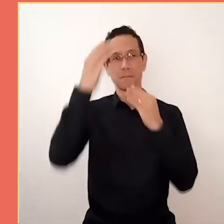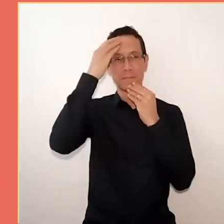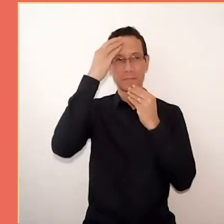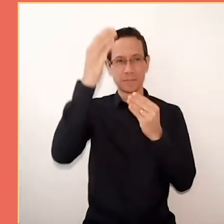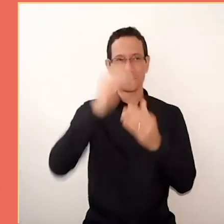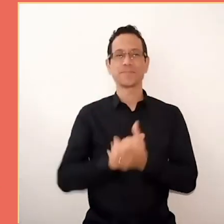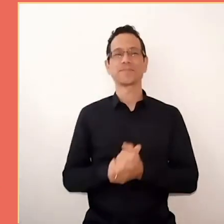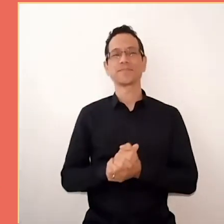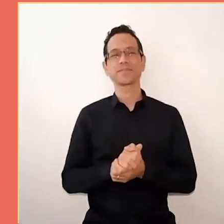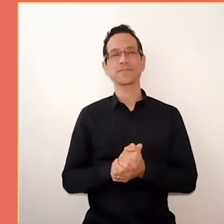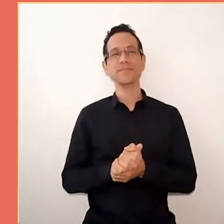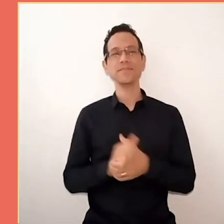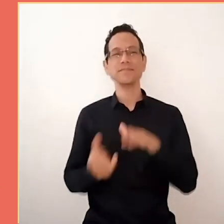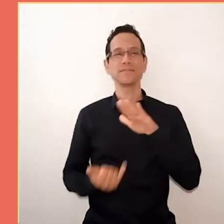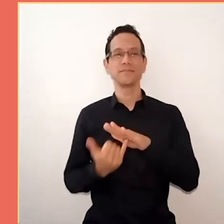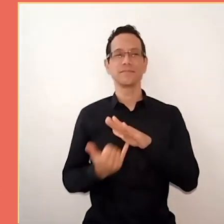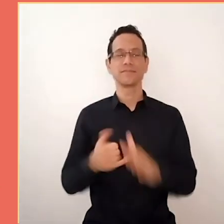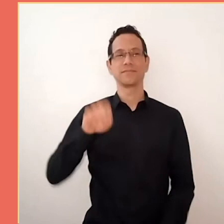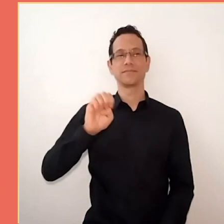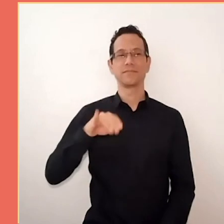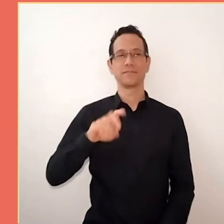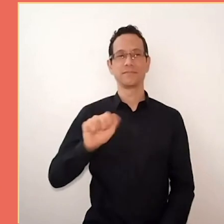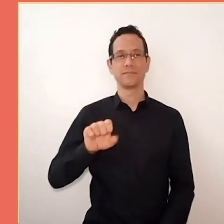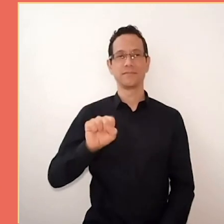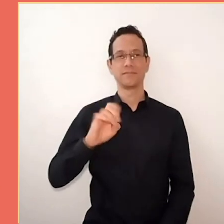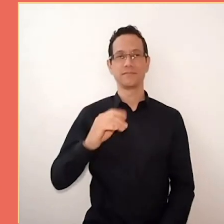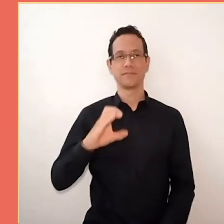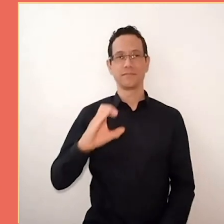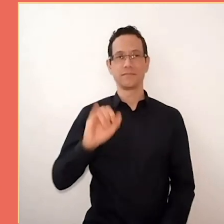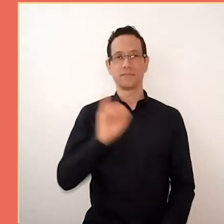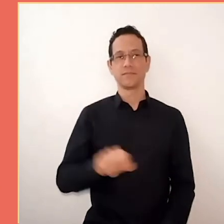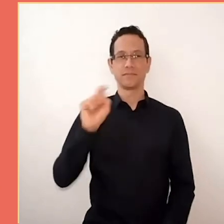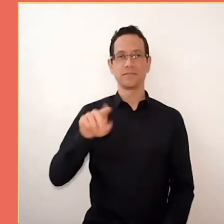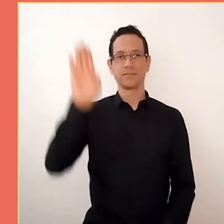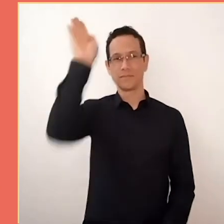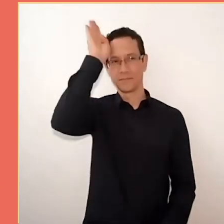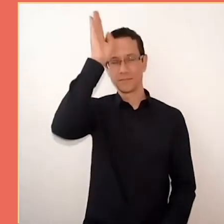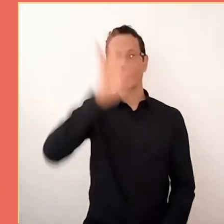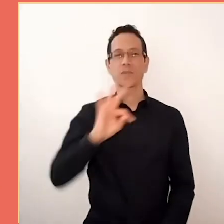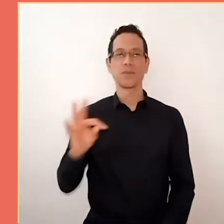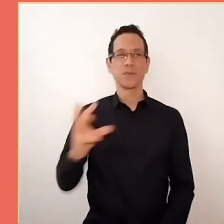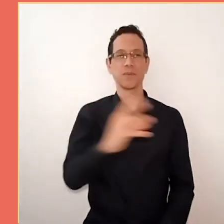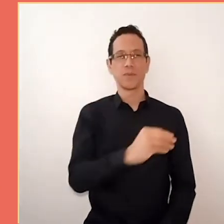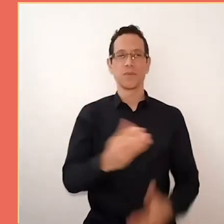do instituto Emília, em nome do CEDAC, em nome do Itaú, em nome do Sesc, todos vocês, certo?